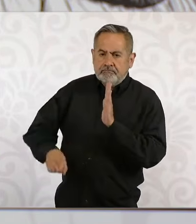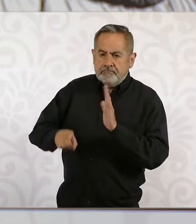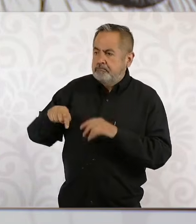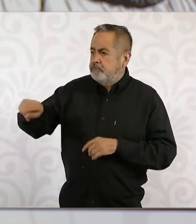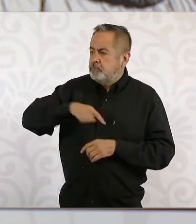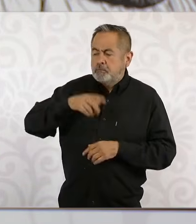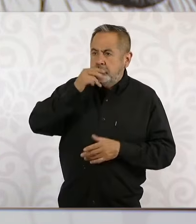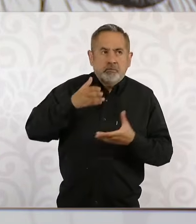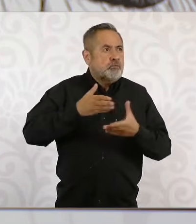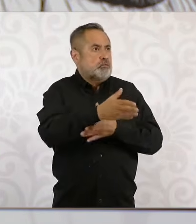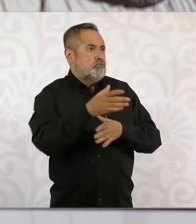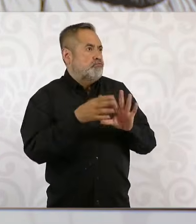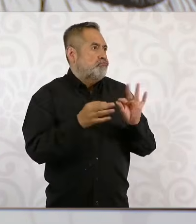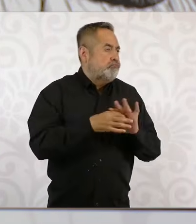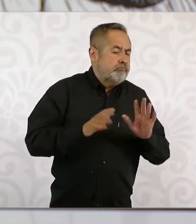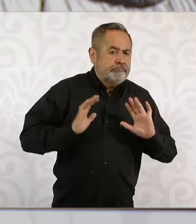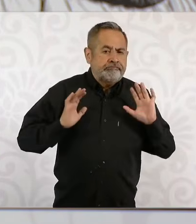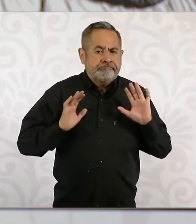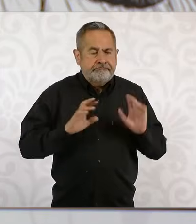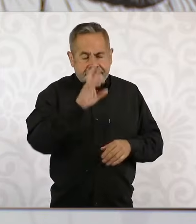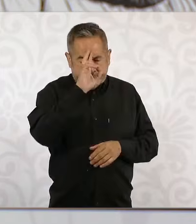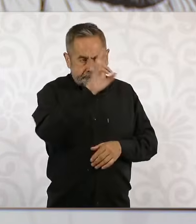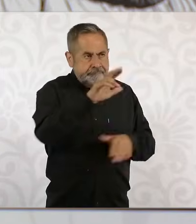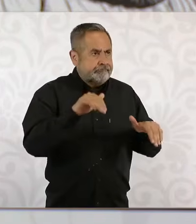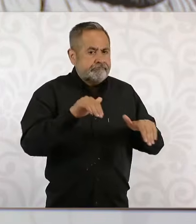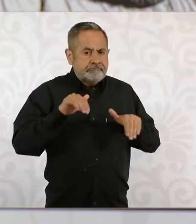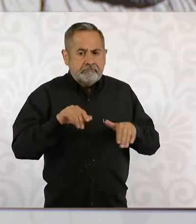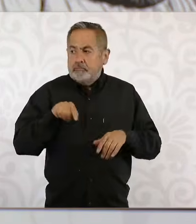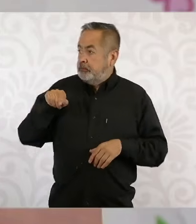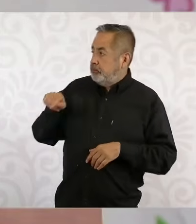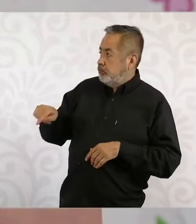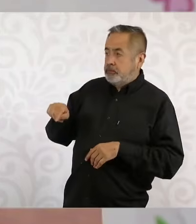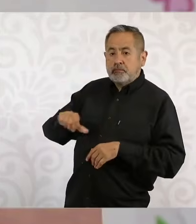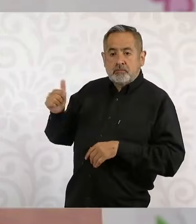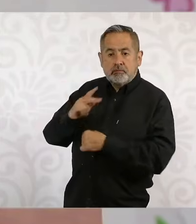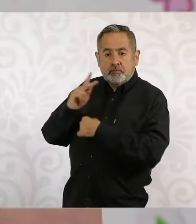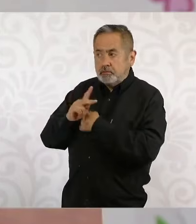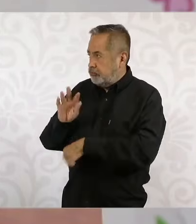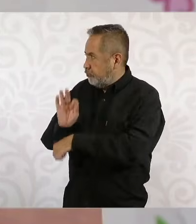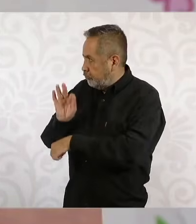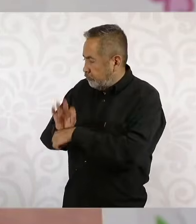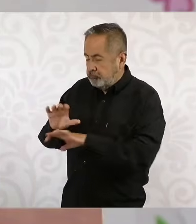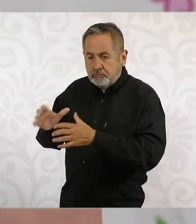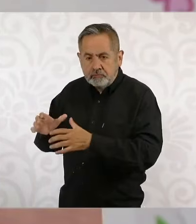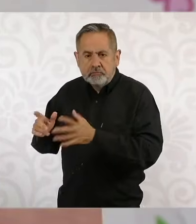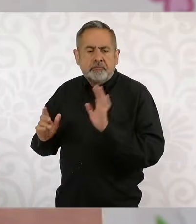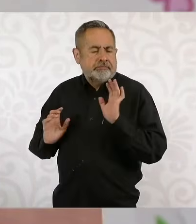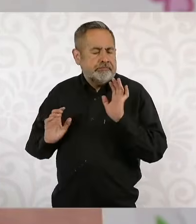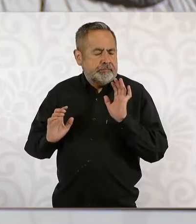pueblos y así como defendemos la autodeterminación de un pueblo eh en el mundo, pues también Estados